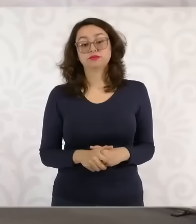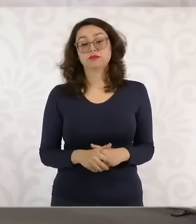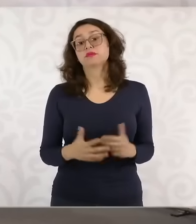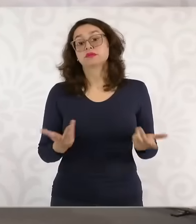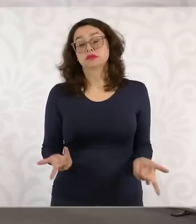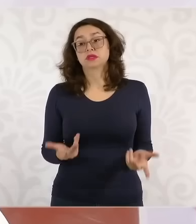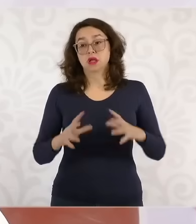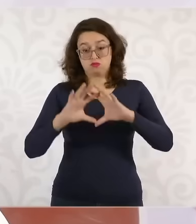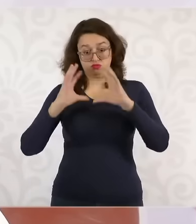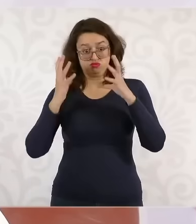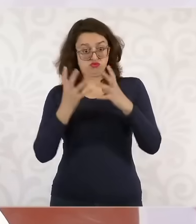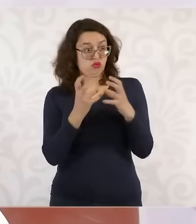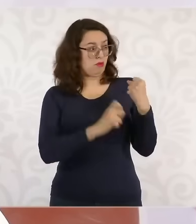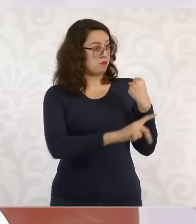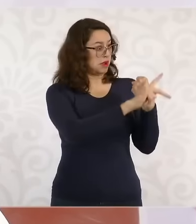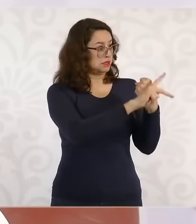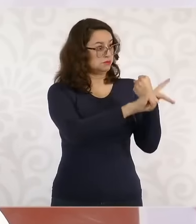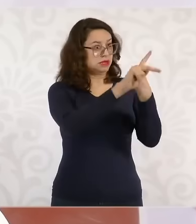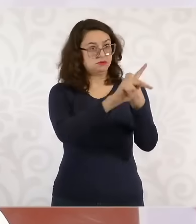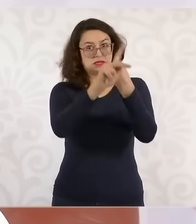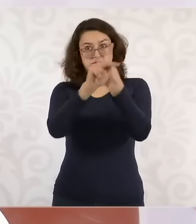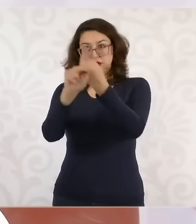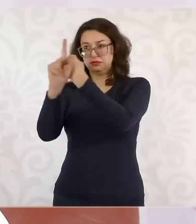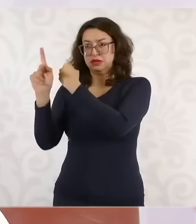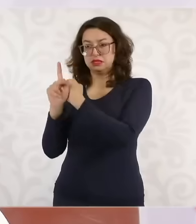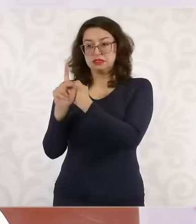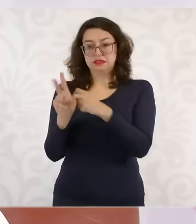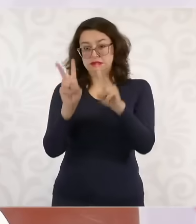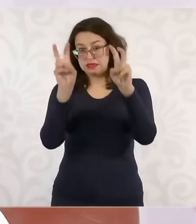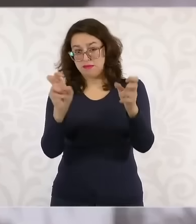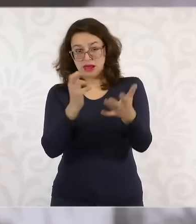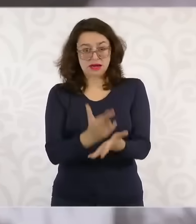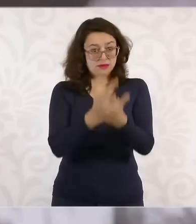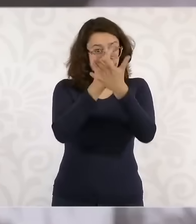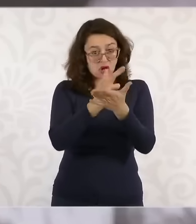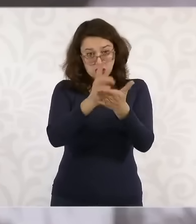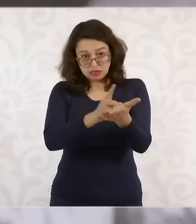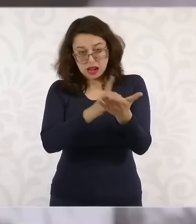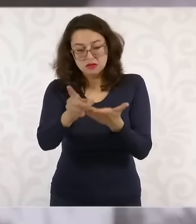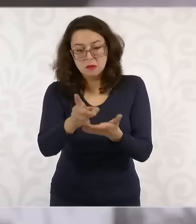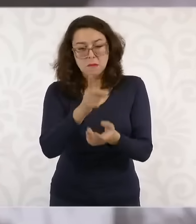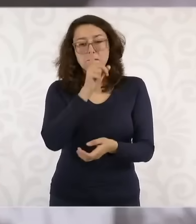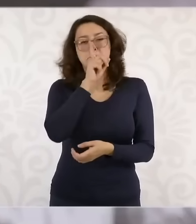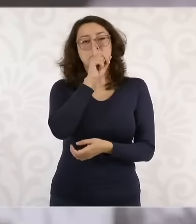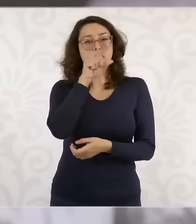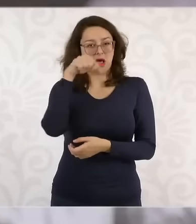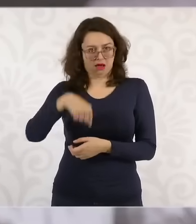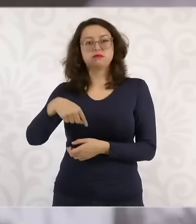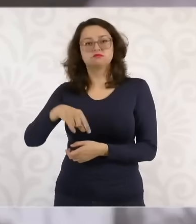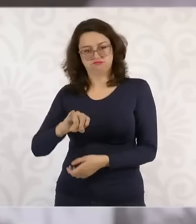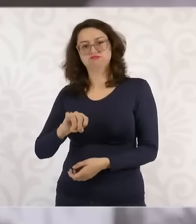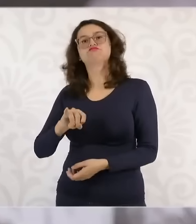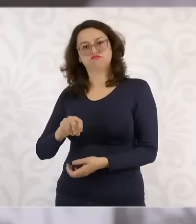en el mundo que concebimos la rehabilitación como un derecho y es un reto eh que hemos ido avanzando